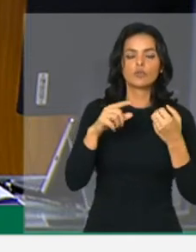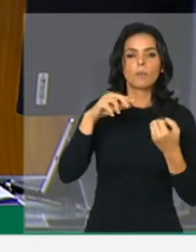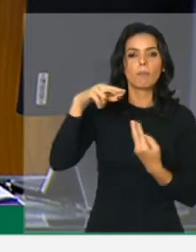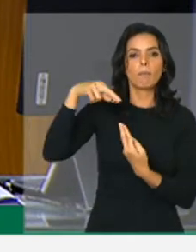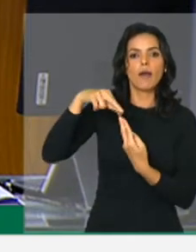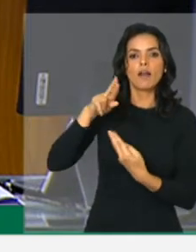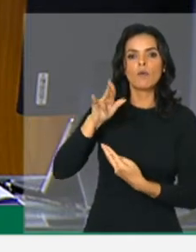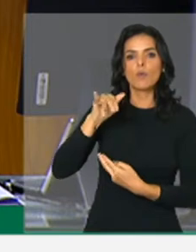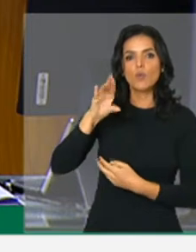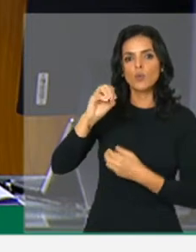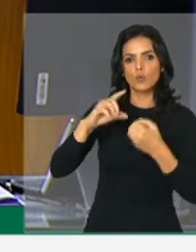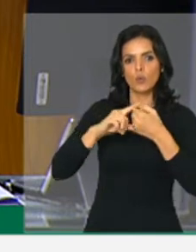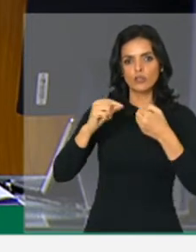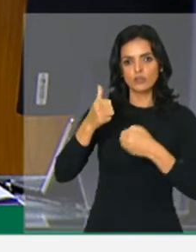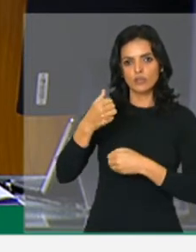DEPUTADO AFONSO FLORENCE. -- [DEPUTADO]: SENHOR